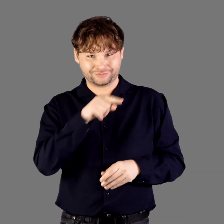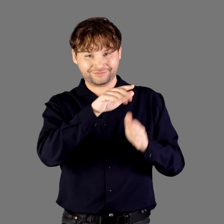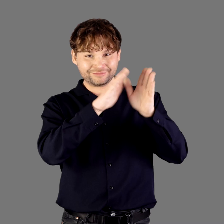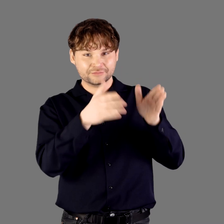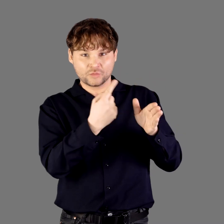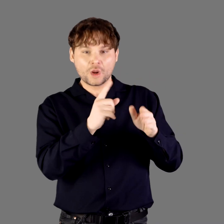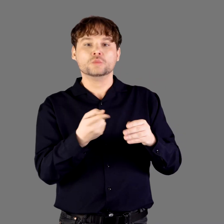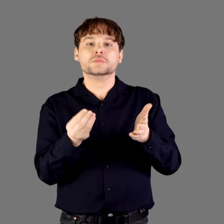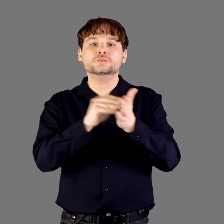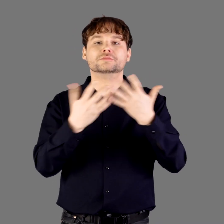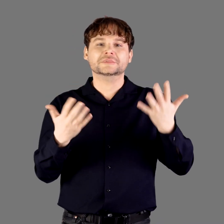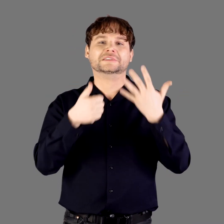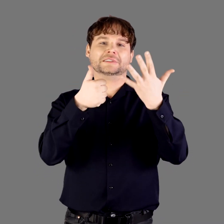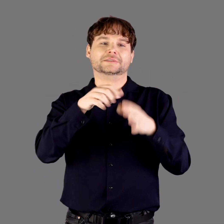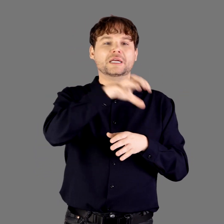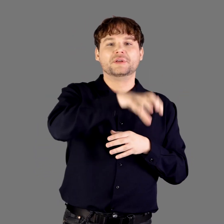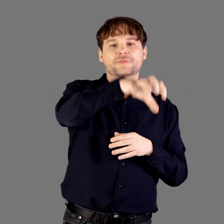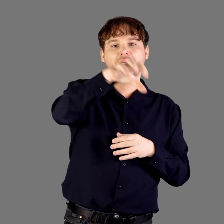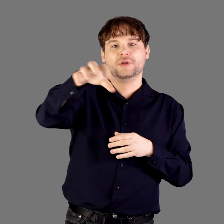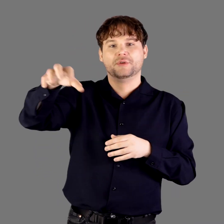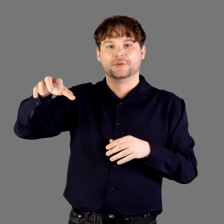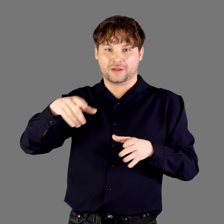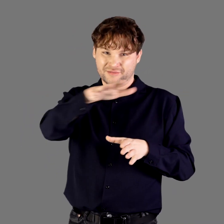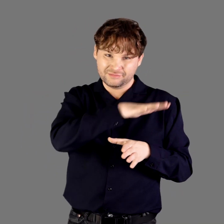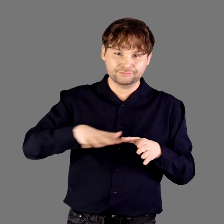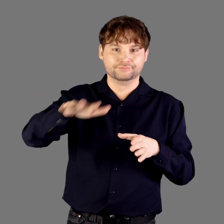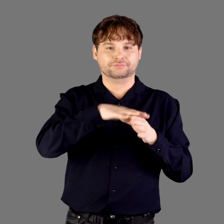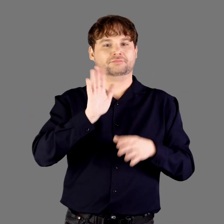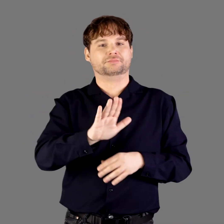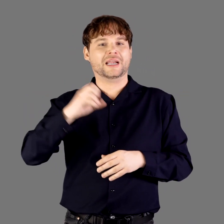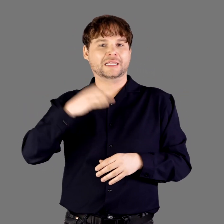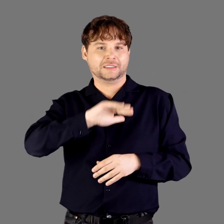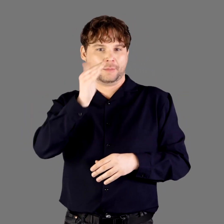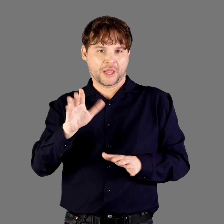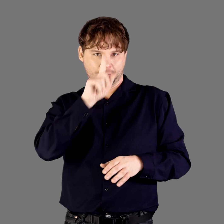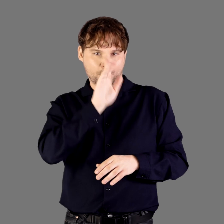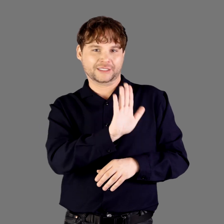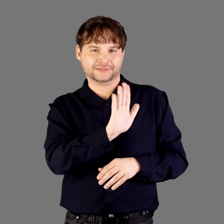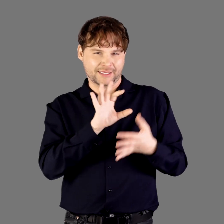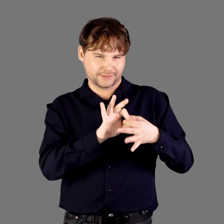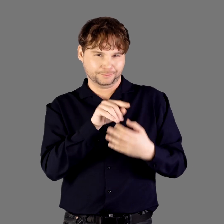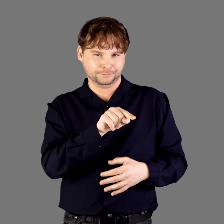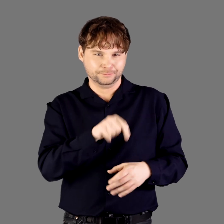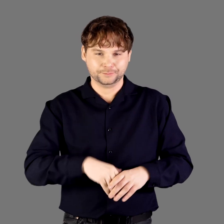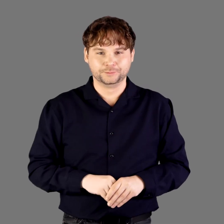und verteilte sich neben der Dienststelle in der Alfredstraße auf sechs Reviere.